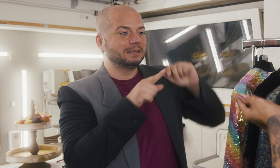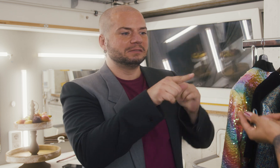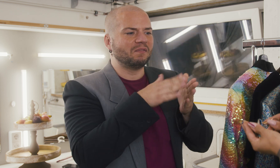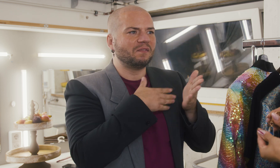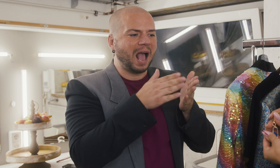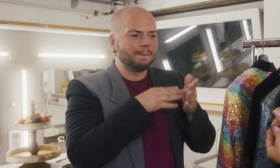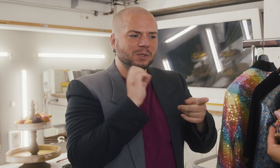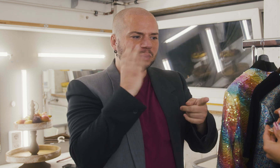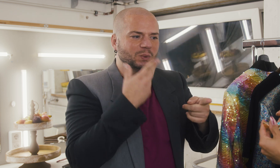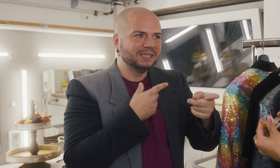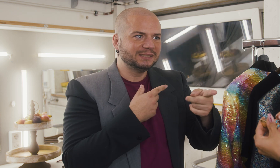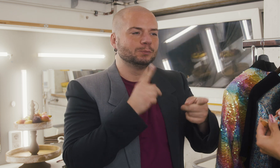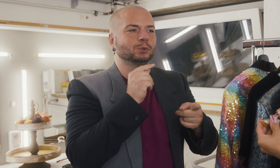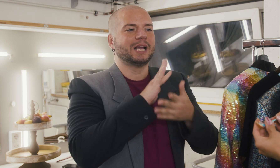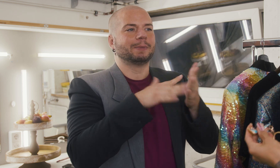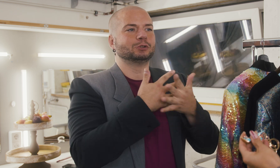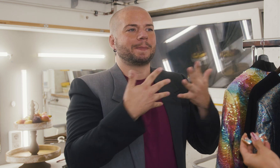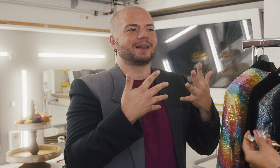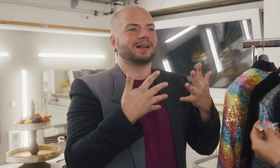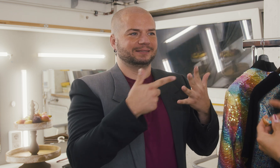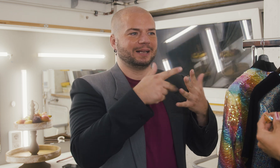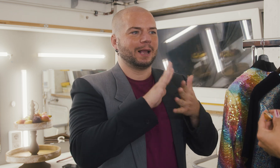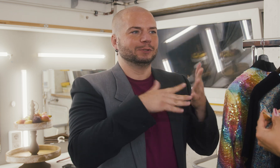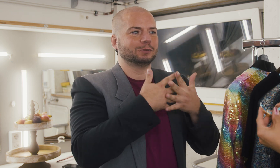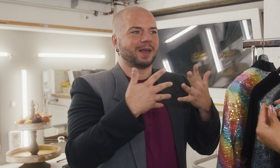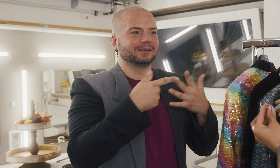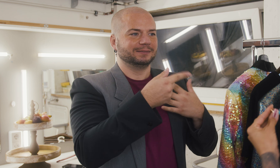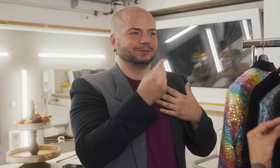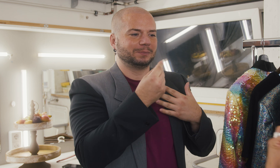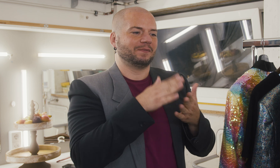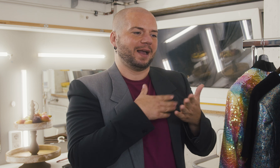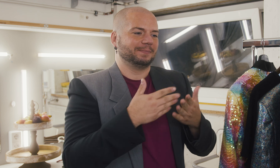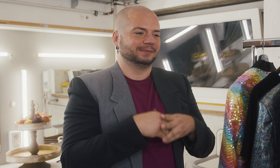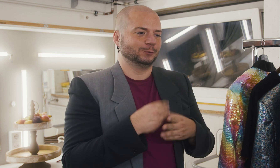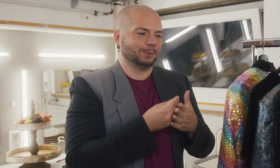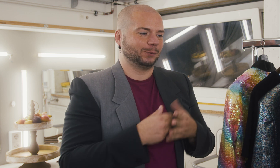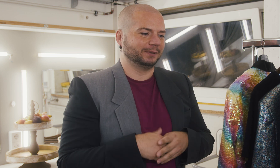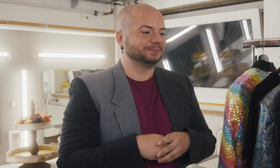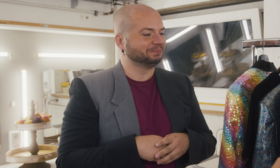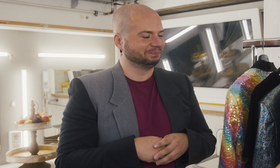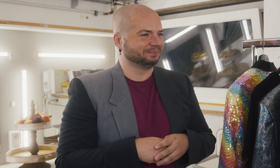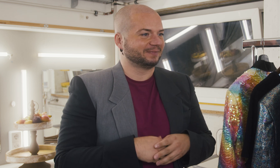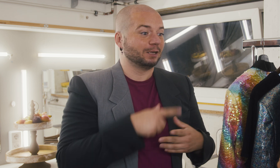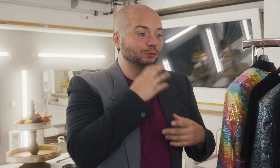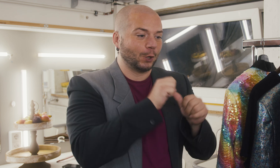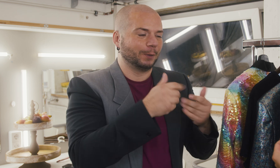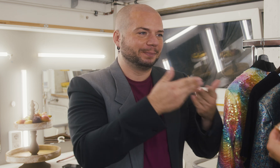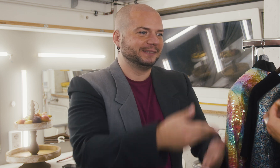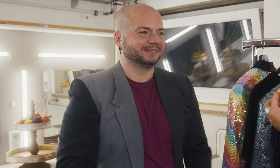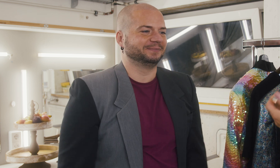Das Türkis, das ist die klassische Farbe der Gebärdensprache. Ein schönes Symbol. Das soll dir ab jetzt auch Glück bringen.